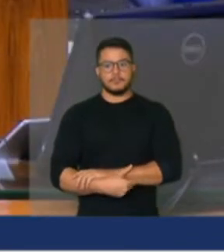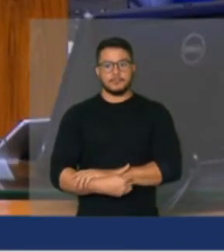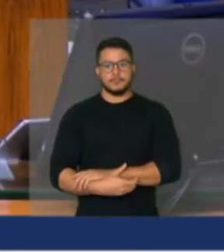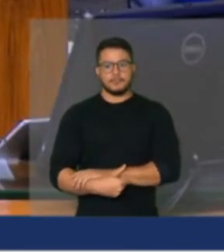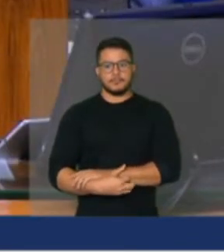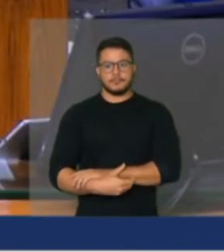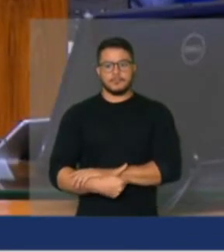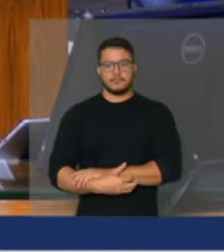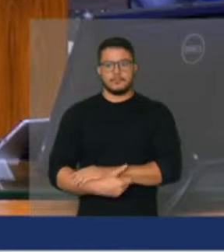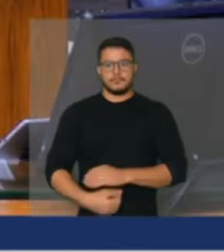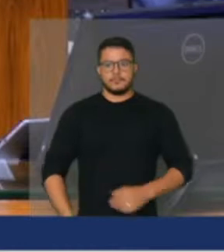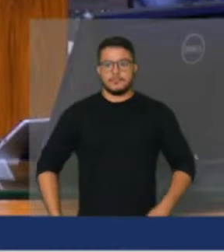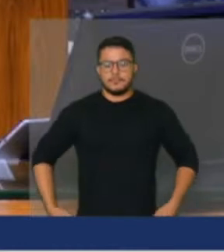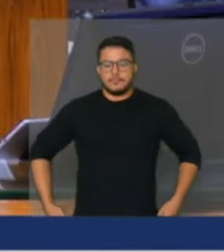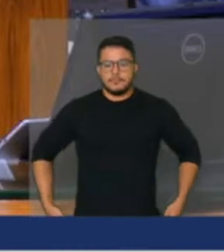AMIN. -- [PRESIDENTE]: DEPUTADA